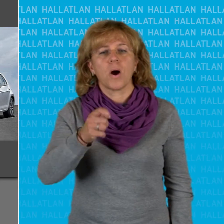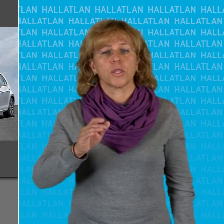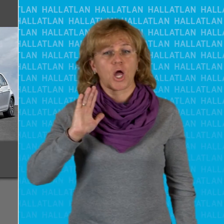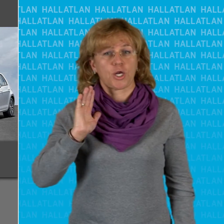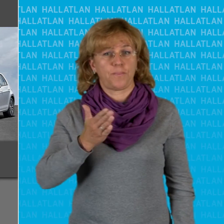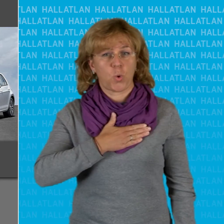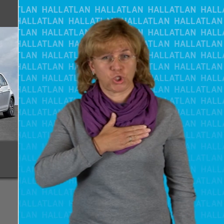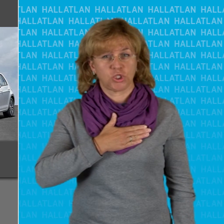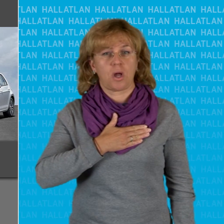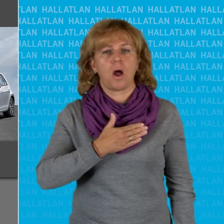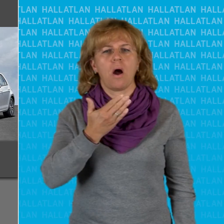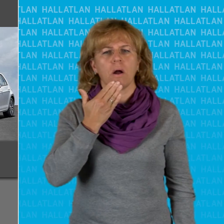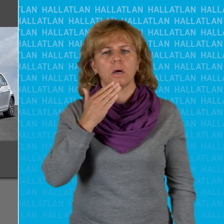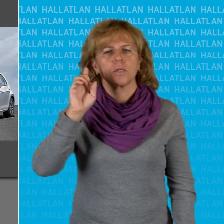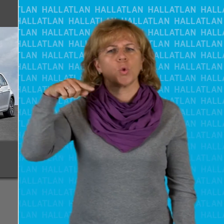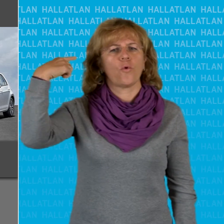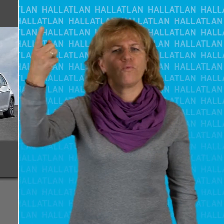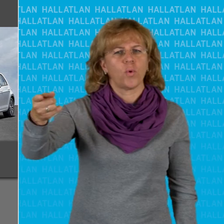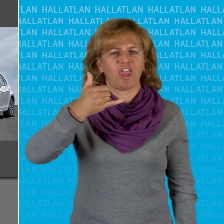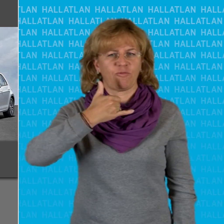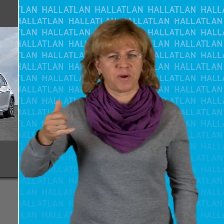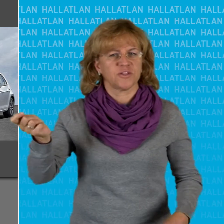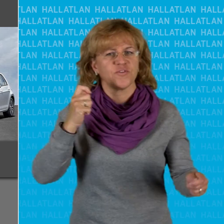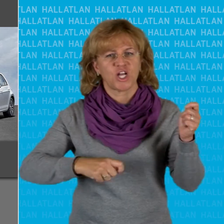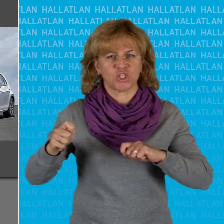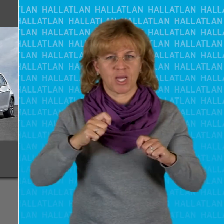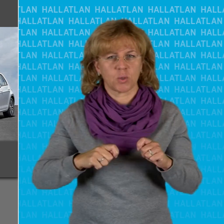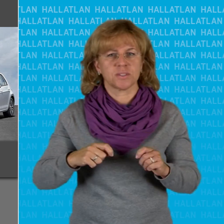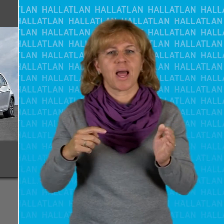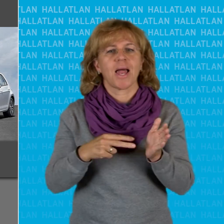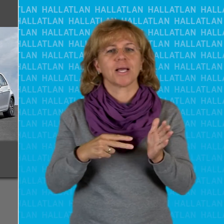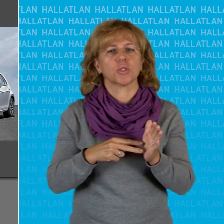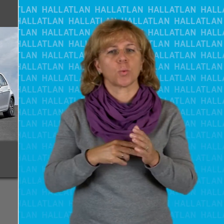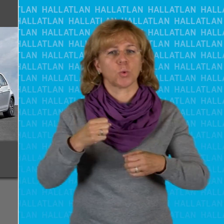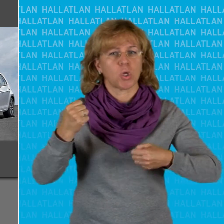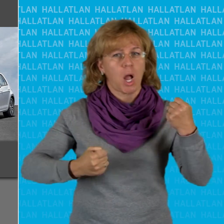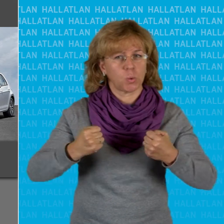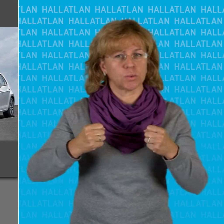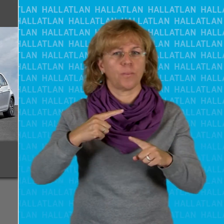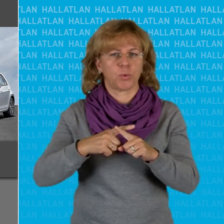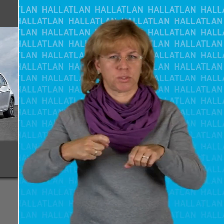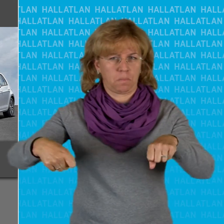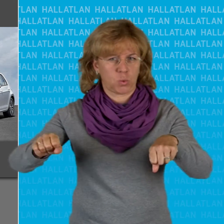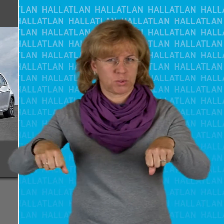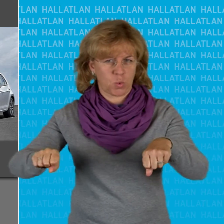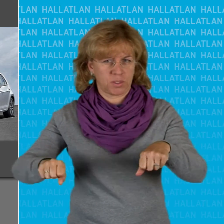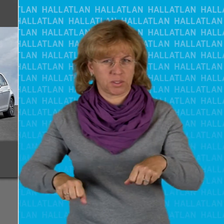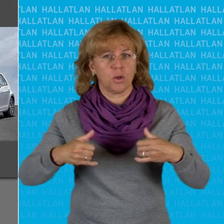Jövőre vásárolna elektromos autókat és motorokat tesztel a Magyar Posta,